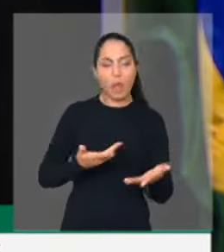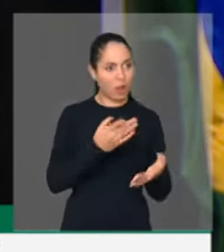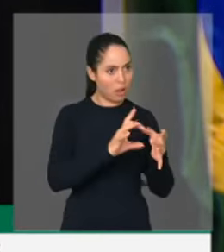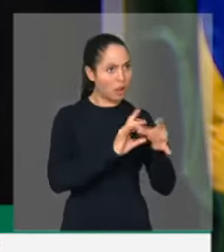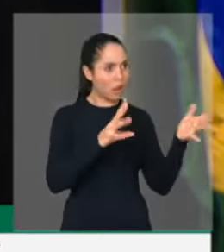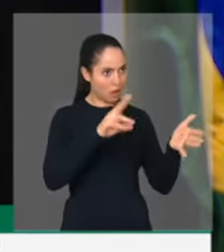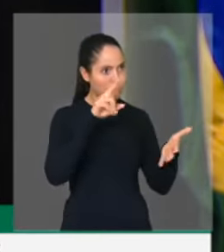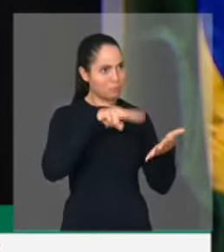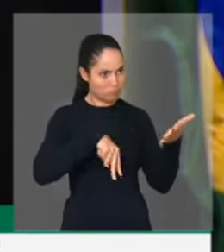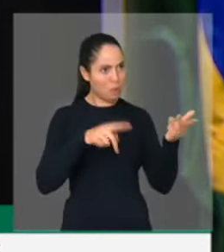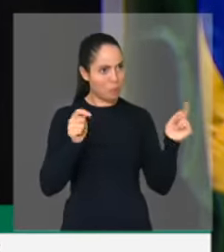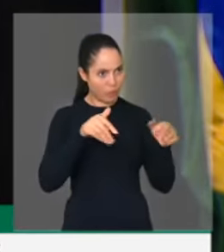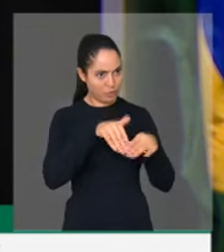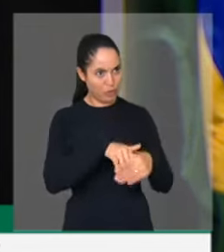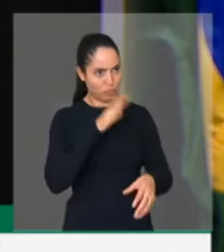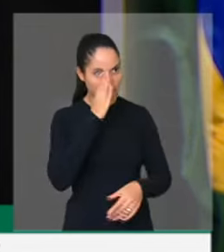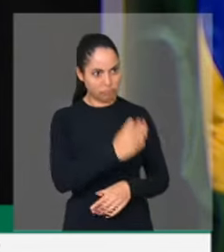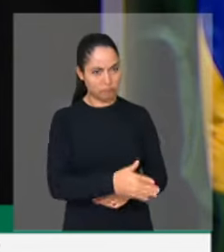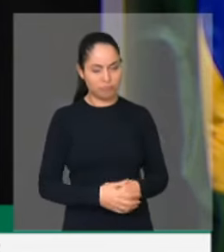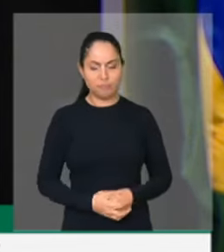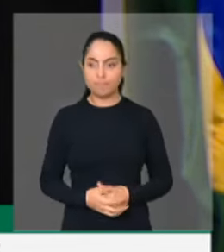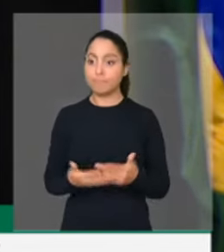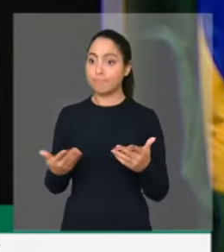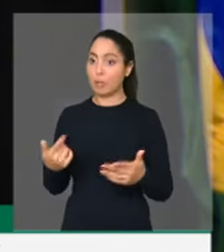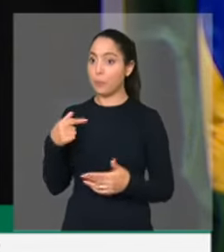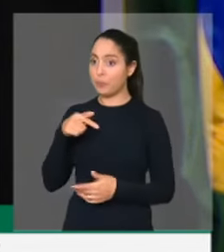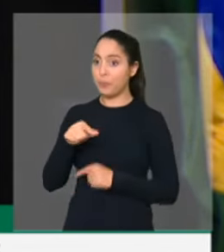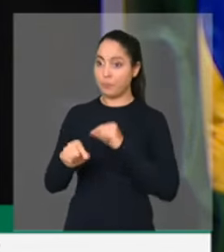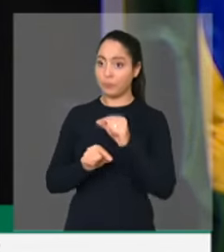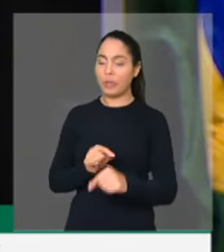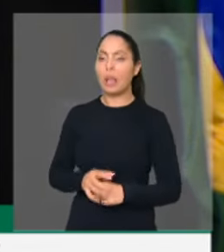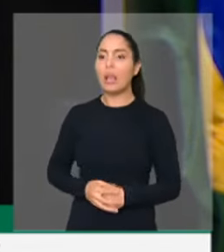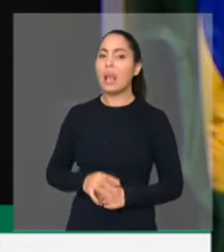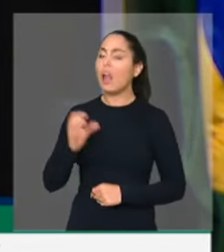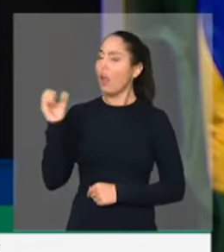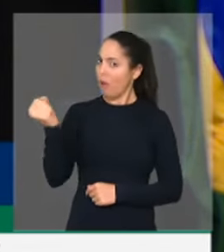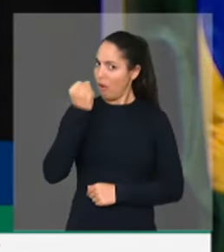CORONAVÍRUS NO BRASIL, NOS PRIMEIROS MESES DE 2021... LEVOU O PAÍS A MAIOR CRISE SANITÁRIA... E HOSPITALAR DA